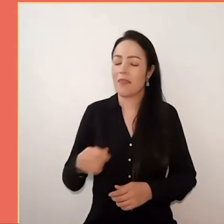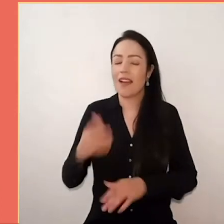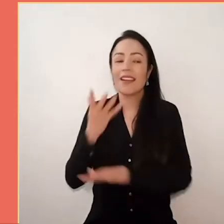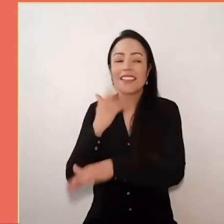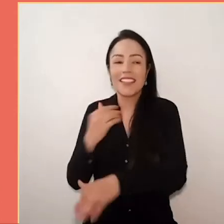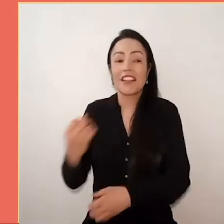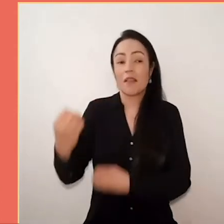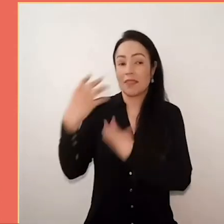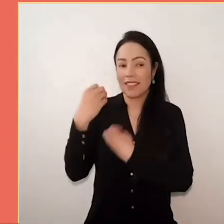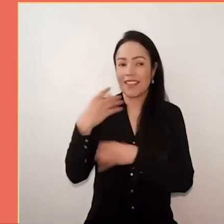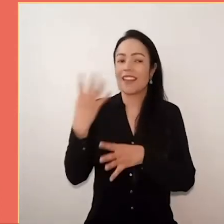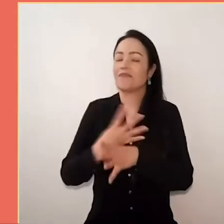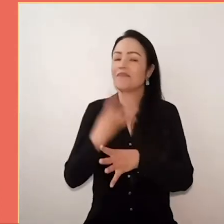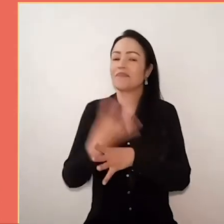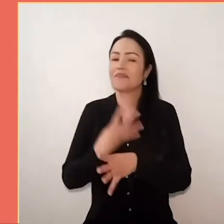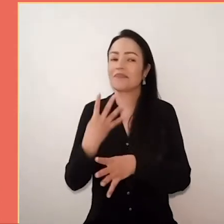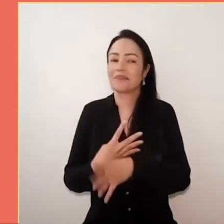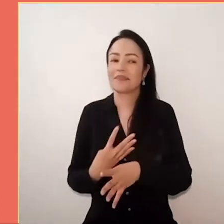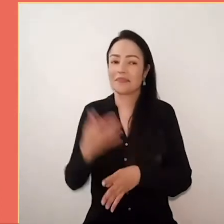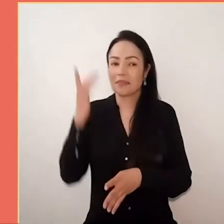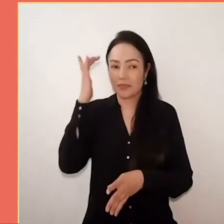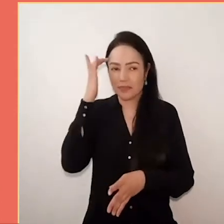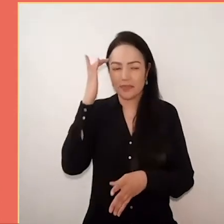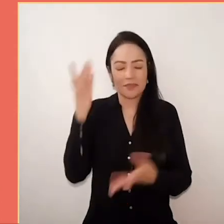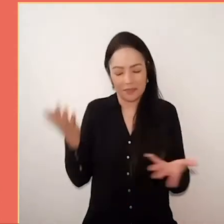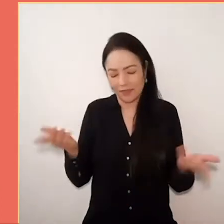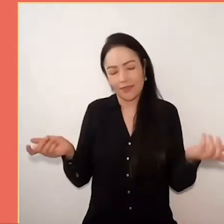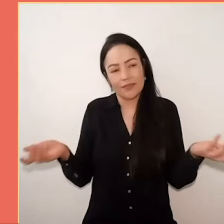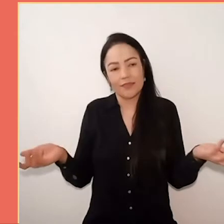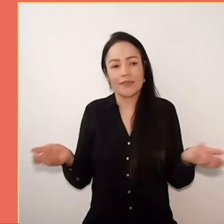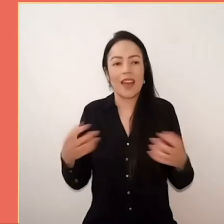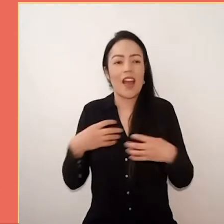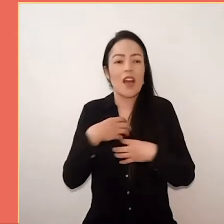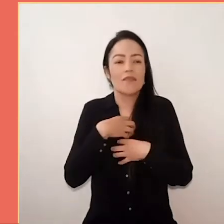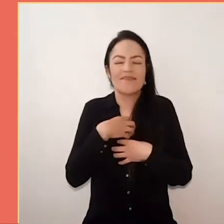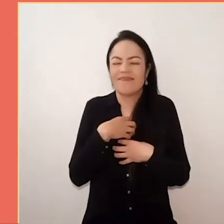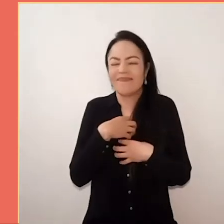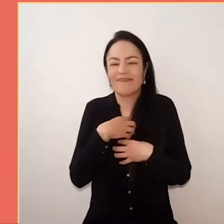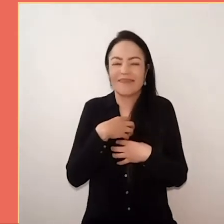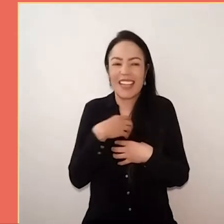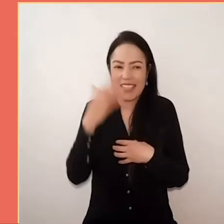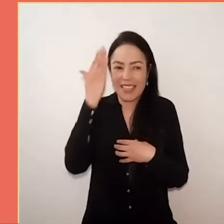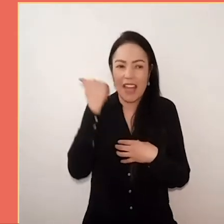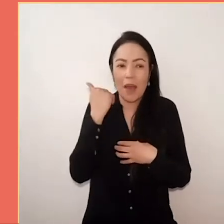E eu acho que é inegável o desconforto saber o trato que temos dado a isso,